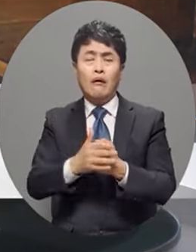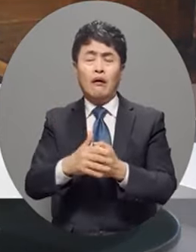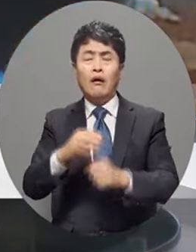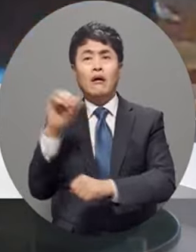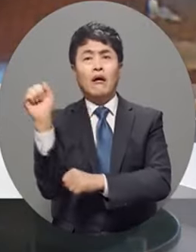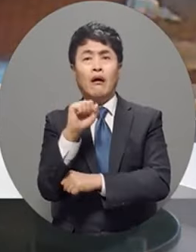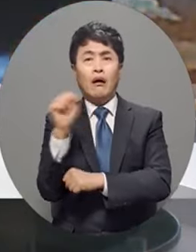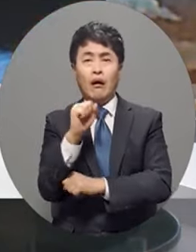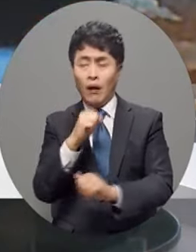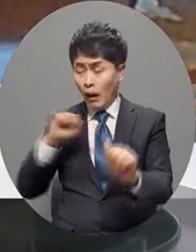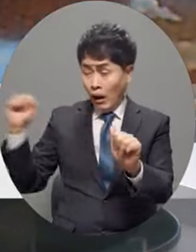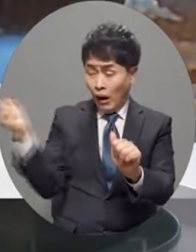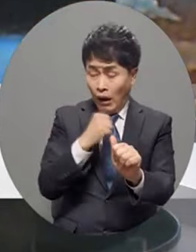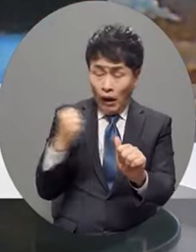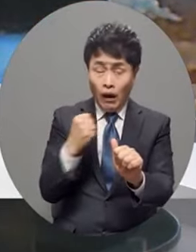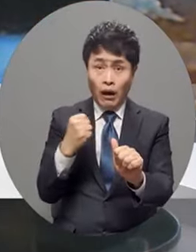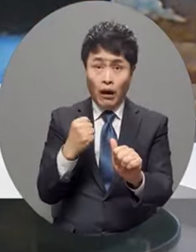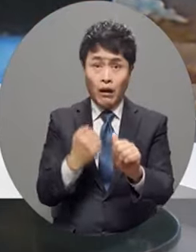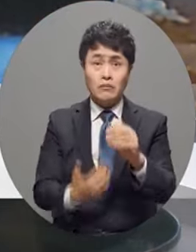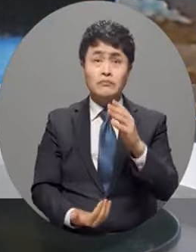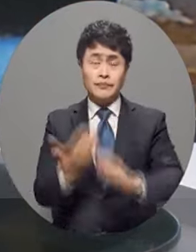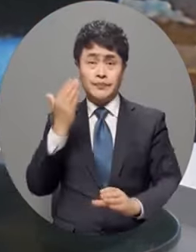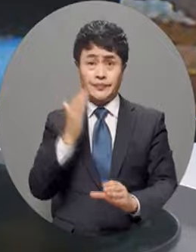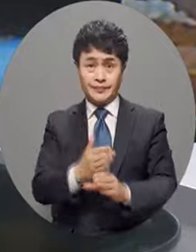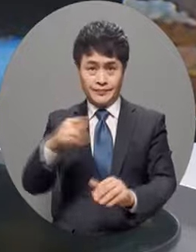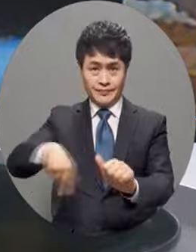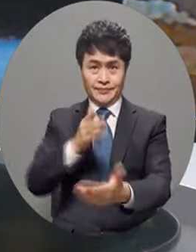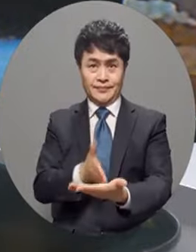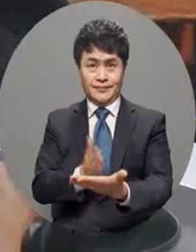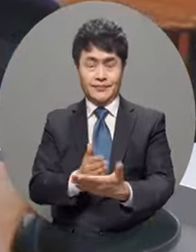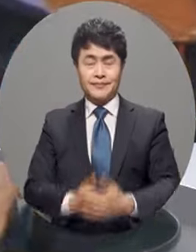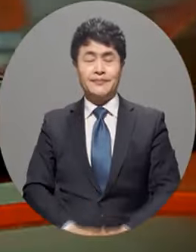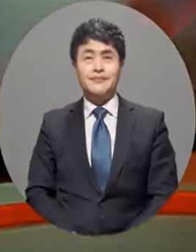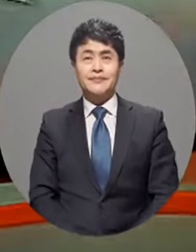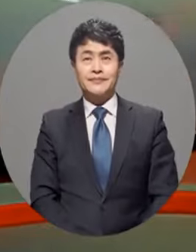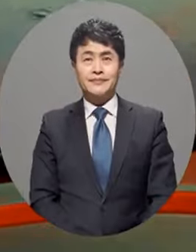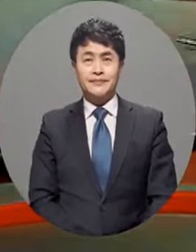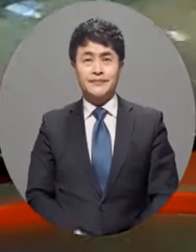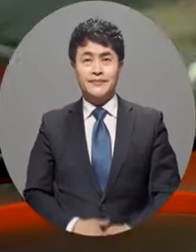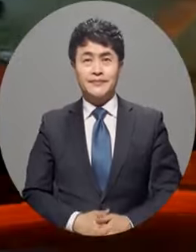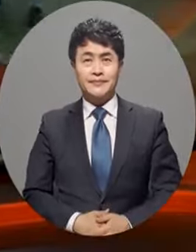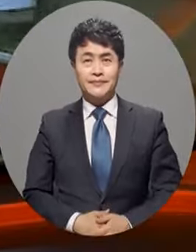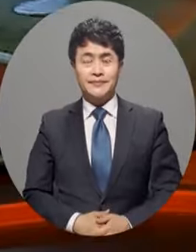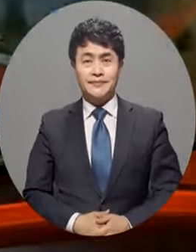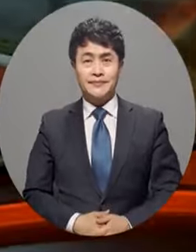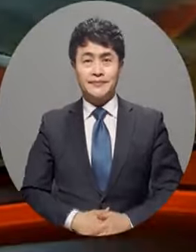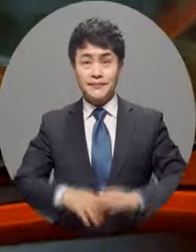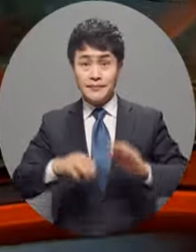기사들이 무방비로 폭력에 노출되고있습니다. 전재웅 기자입니다.